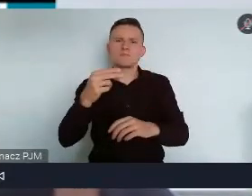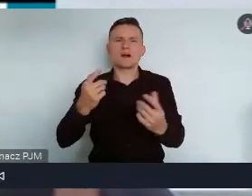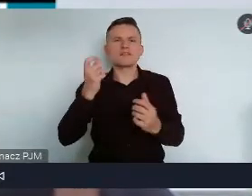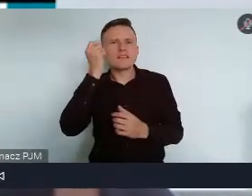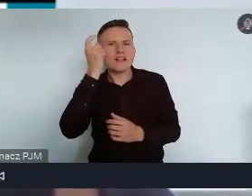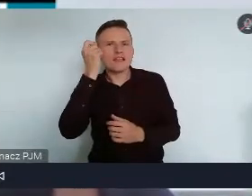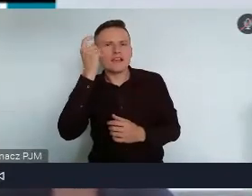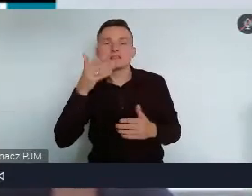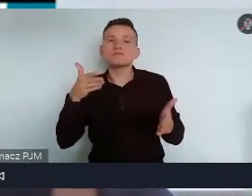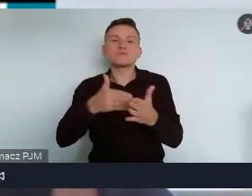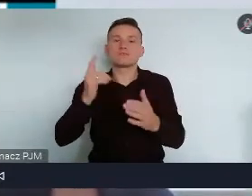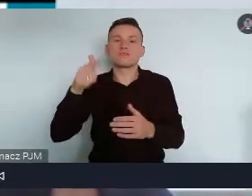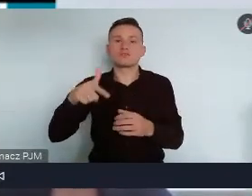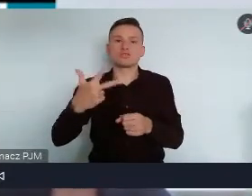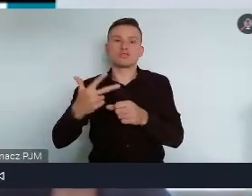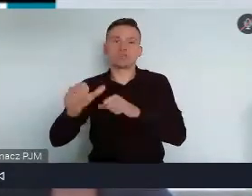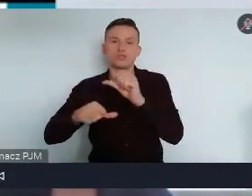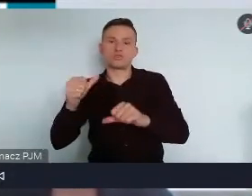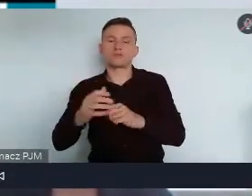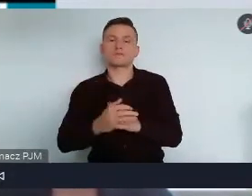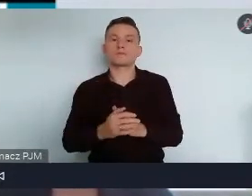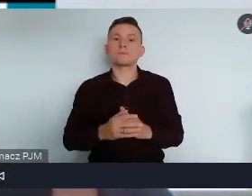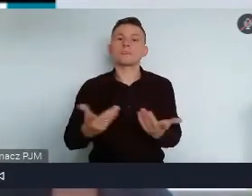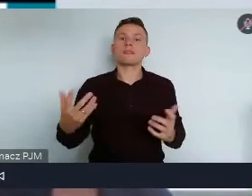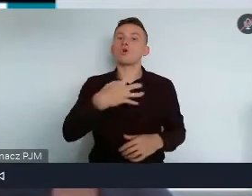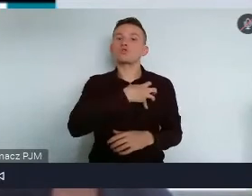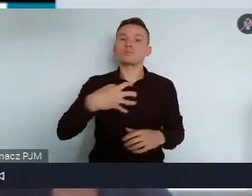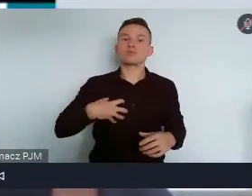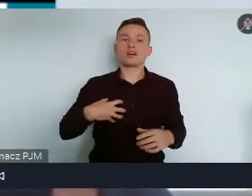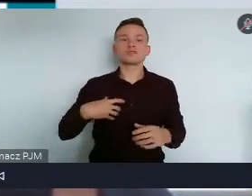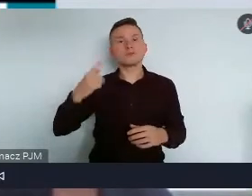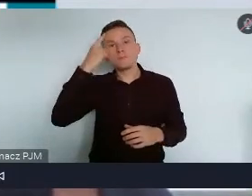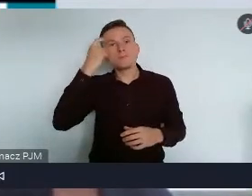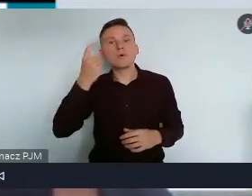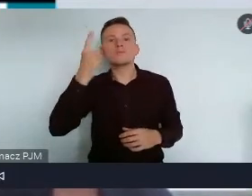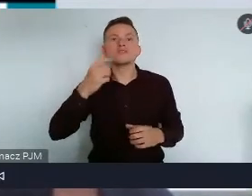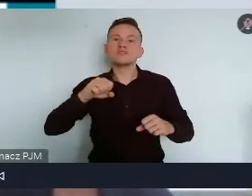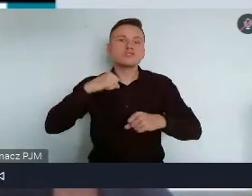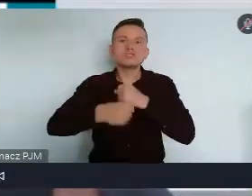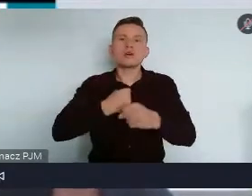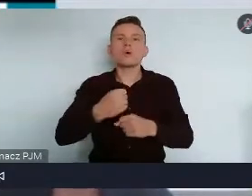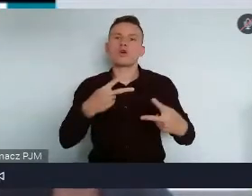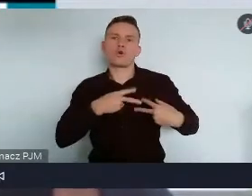misji, w której gospodarzem, inicjatorem jest Komisja Europejska.